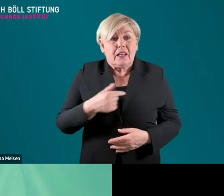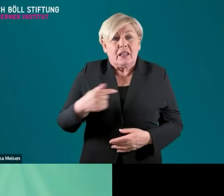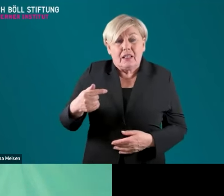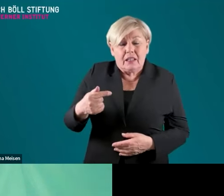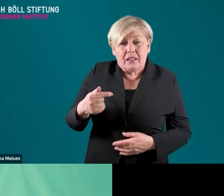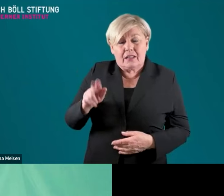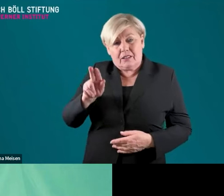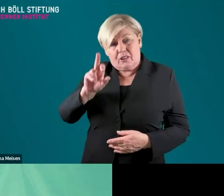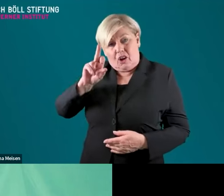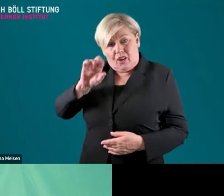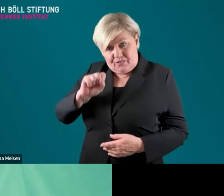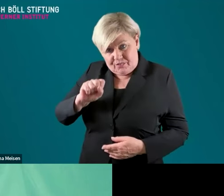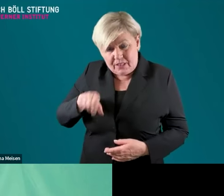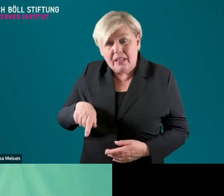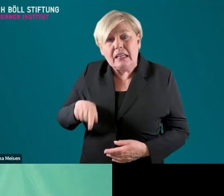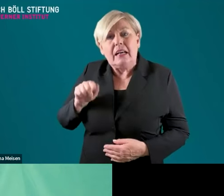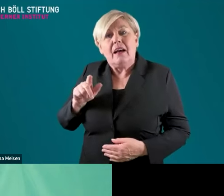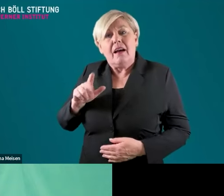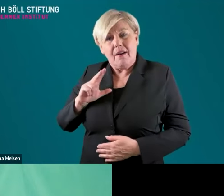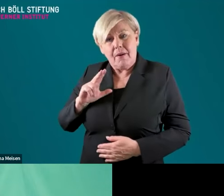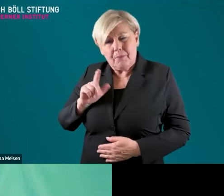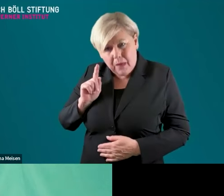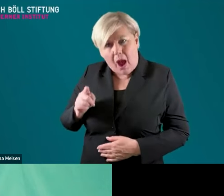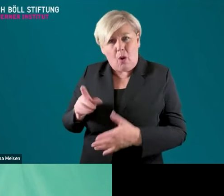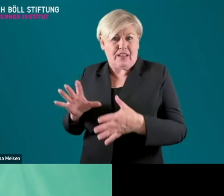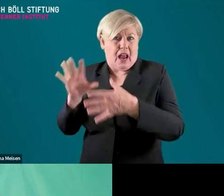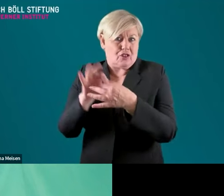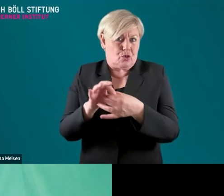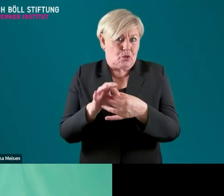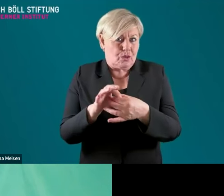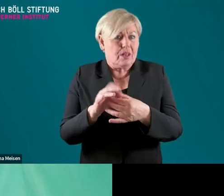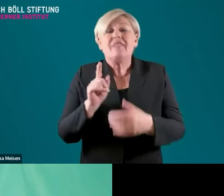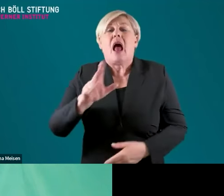der dann eigene Narrative entwickelt, die dann auch wiederum anschlussfähig sind, wo es ein eigenes Cluster gibt.